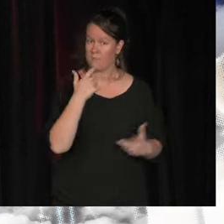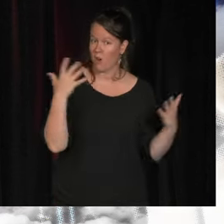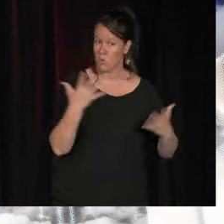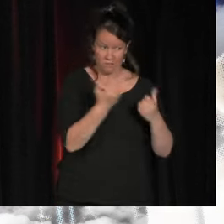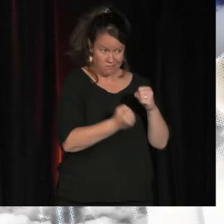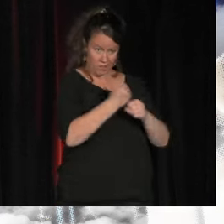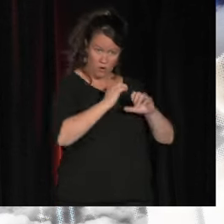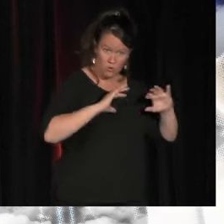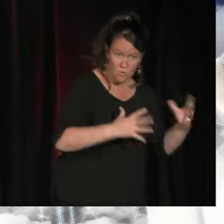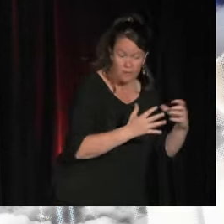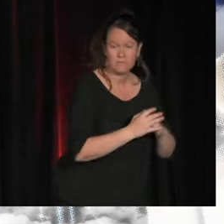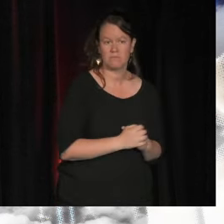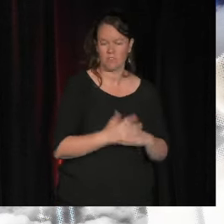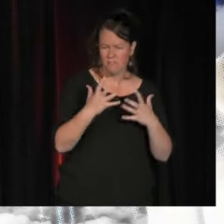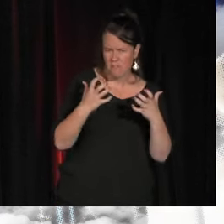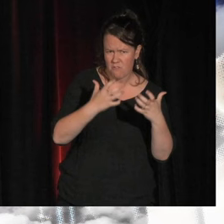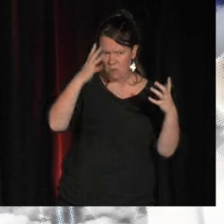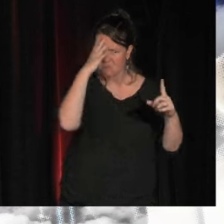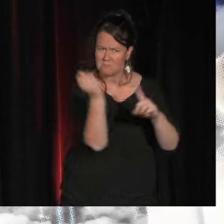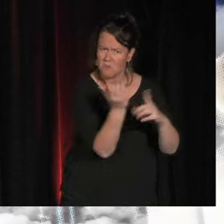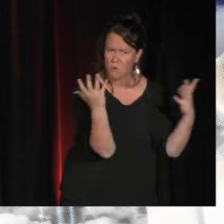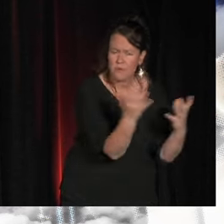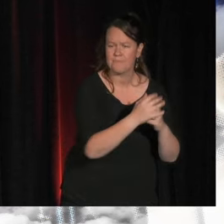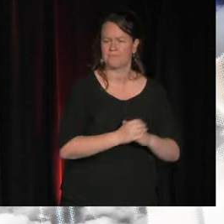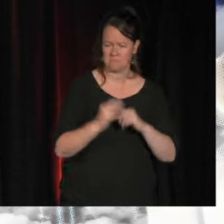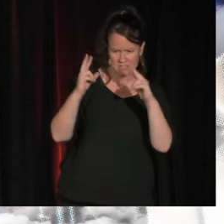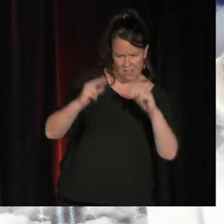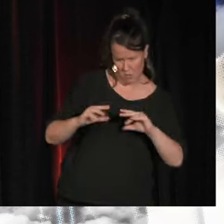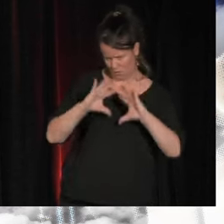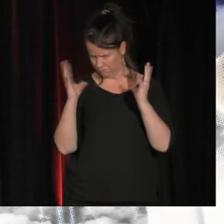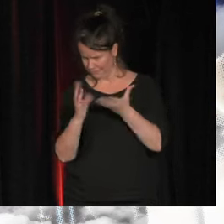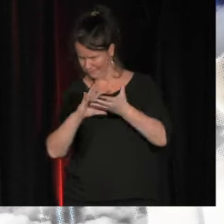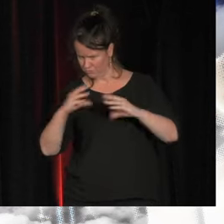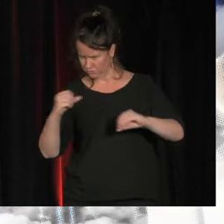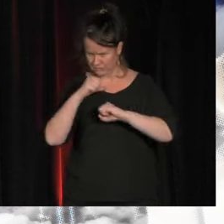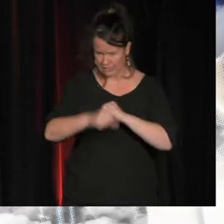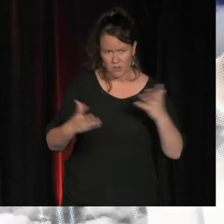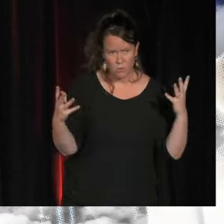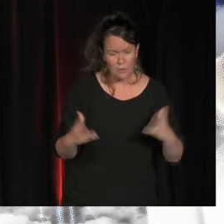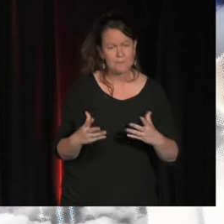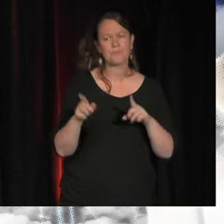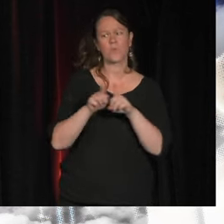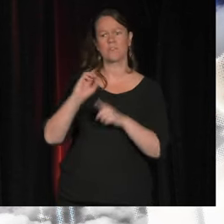On va revenir sur ses ambitions, sa formule, pourquoi ce jeu a réussi à autant fédérer autour de lui quand il est sorti.